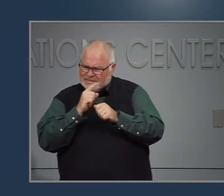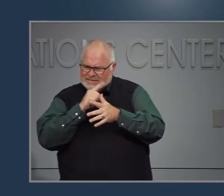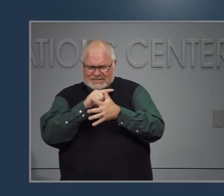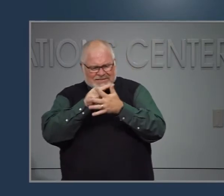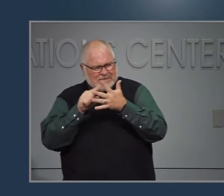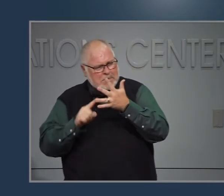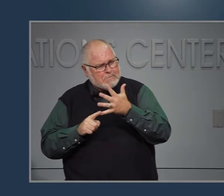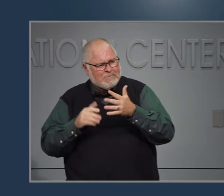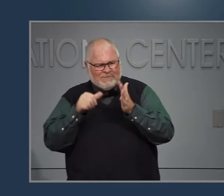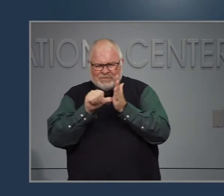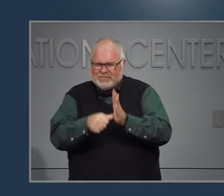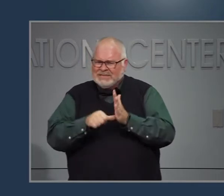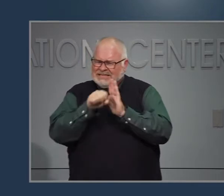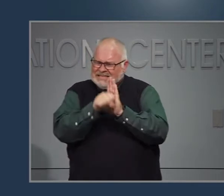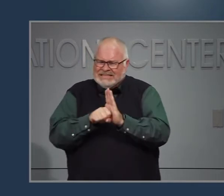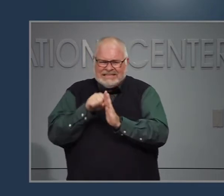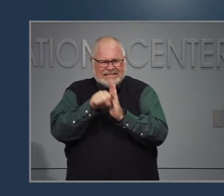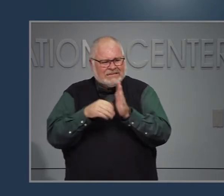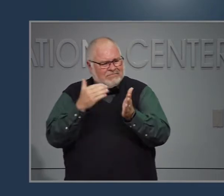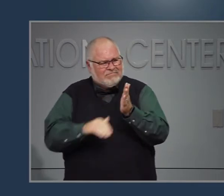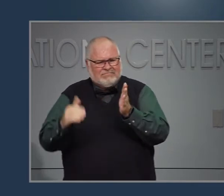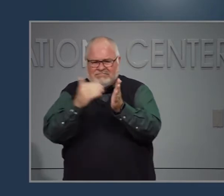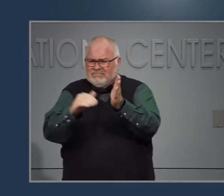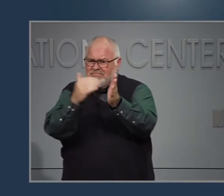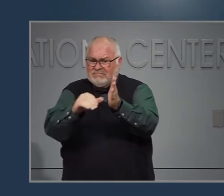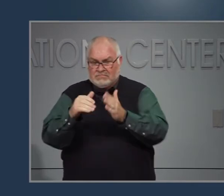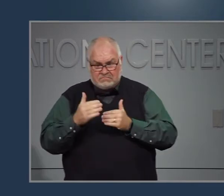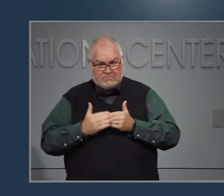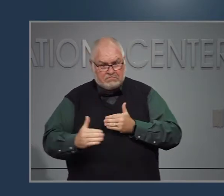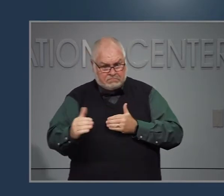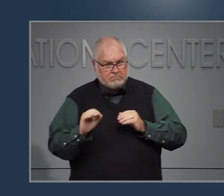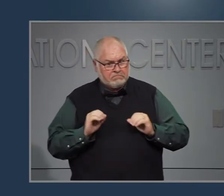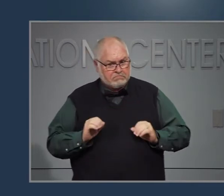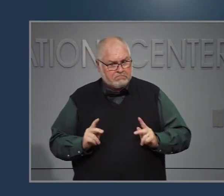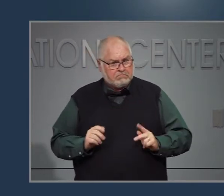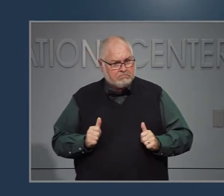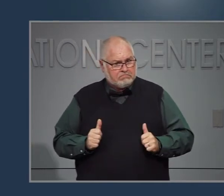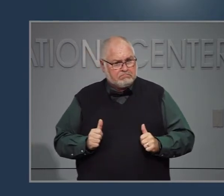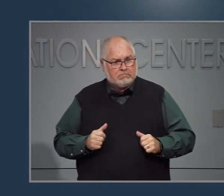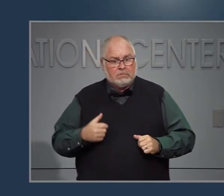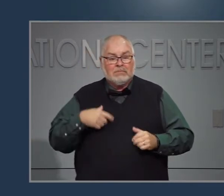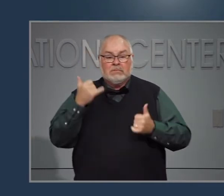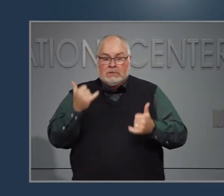trabajo de ahora y en el futuro y como les dije anteriormente hoy emitió una orden